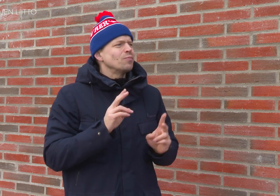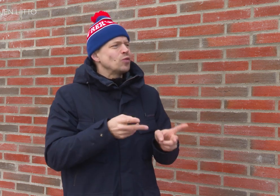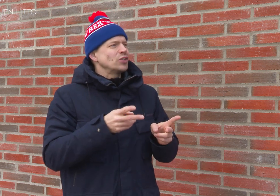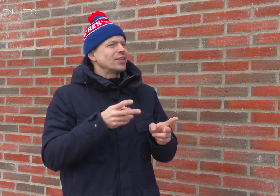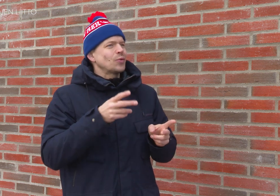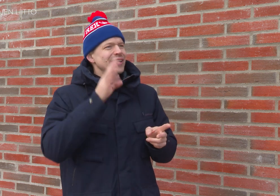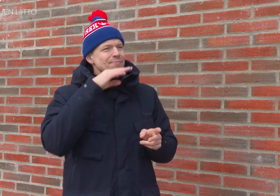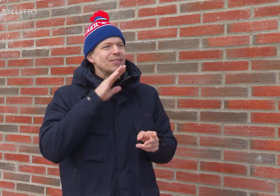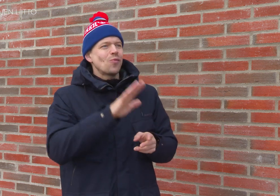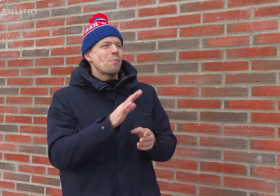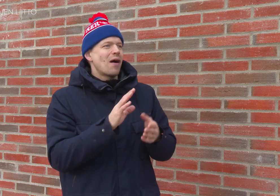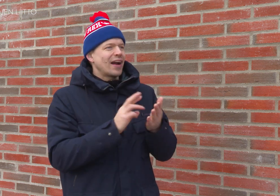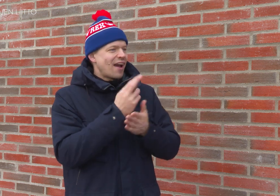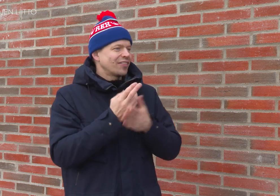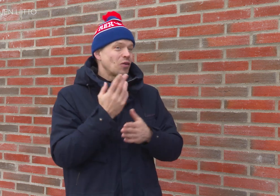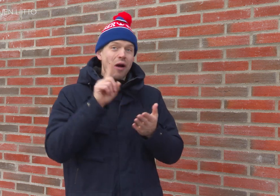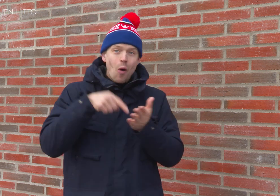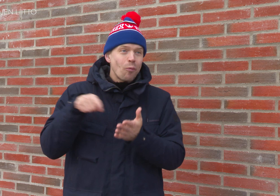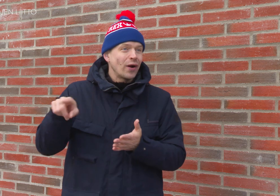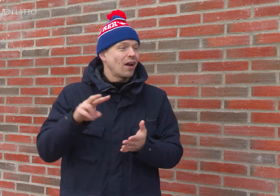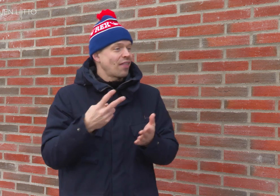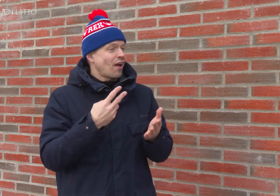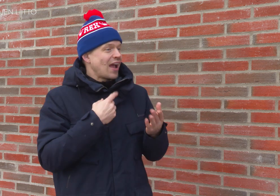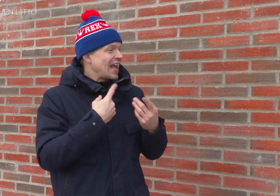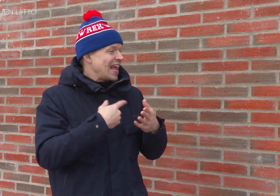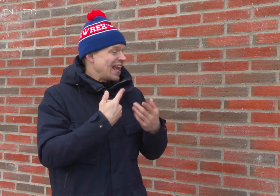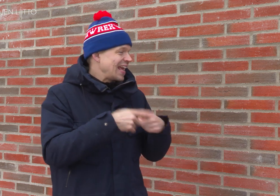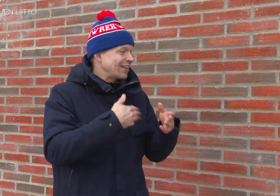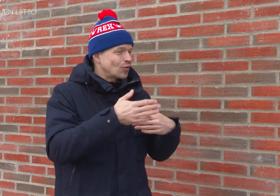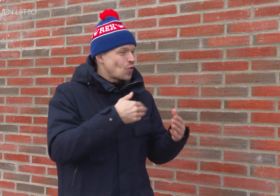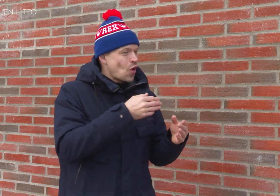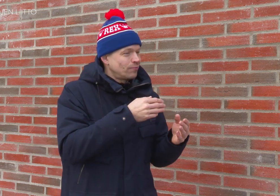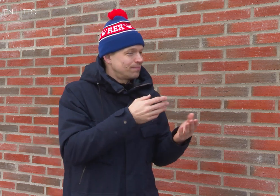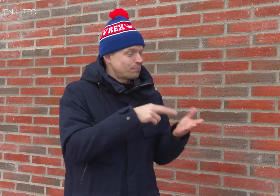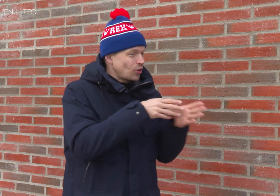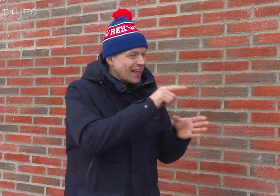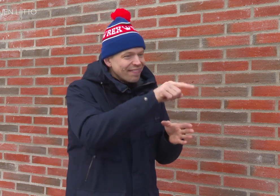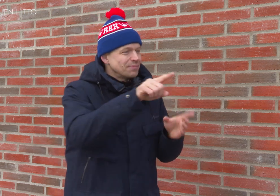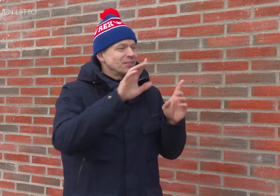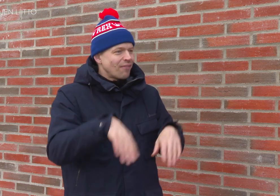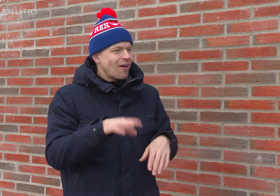On ollut myös hienoa todistaa eri ihmisten reaktioita vaikkapa kaupungilla - tai erilaisten työprojektien yhteydessä.